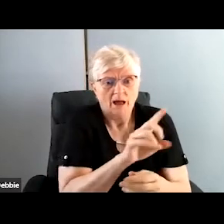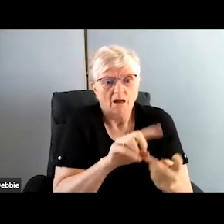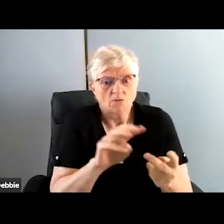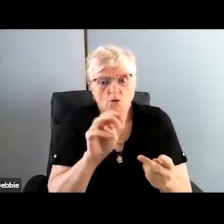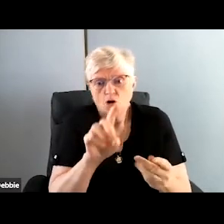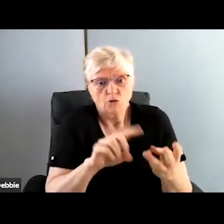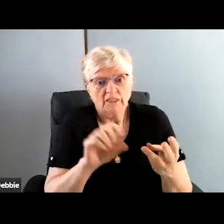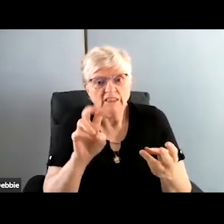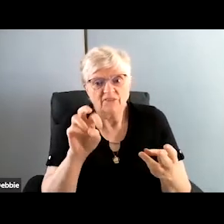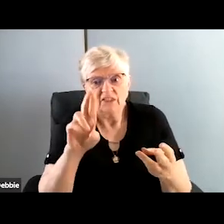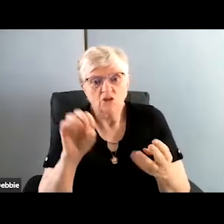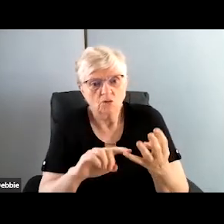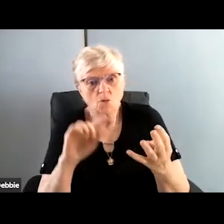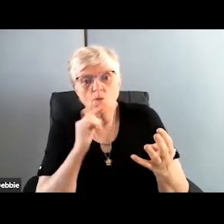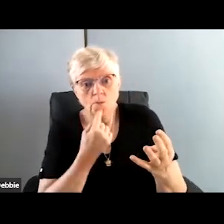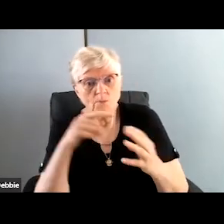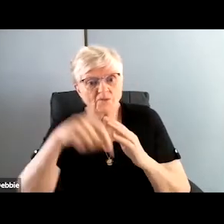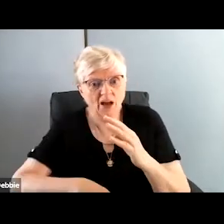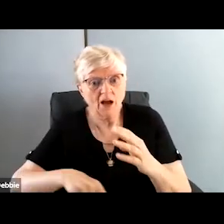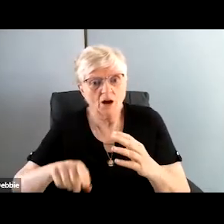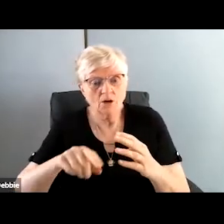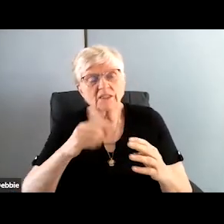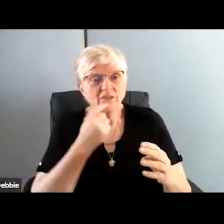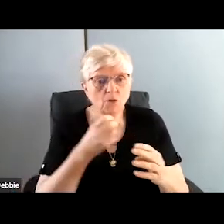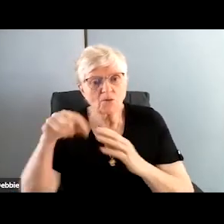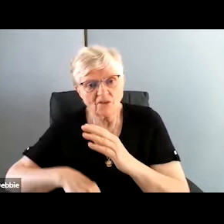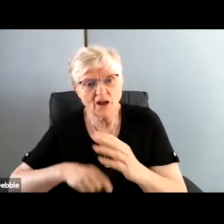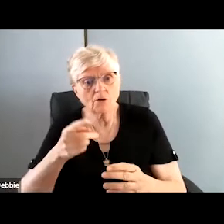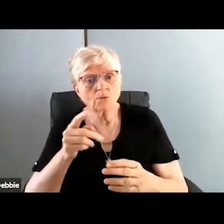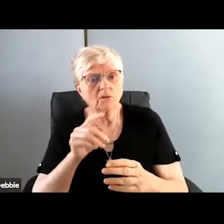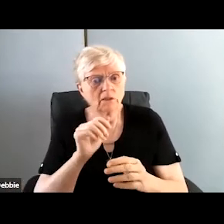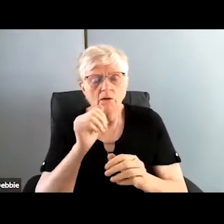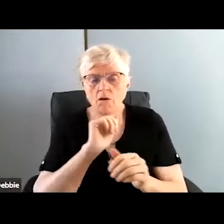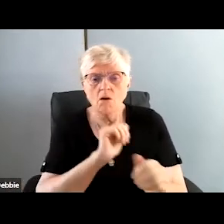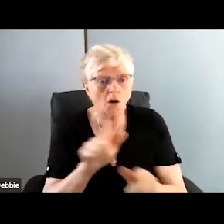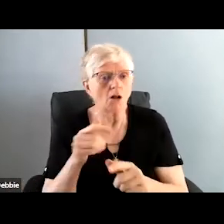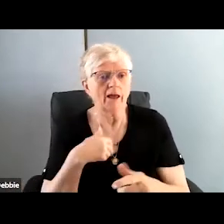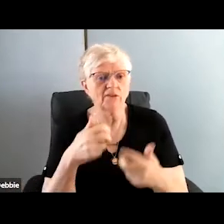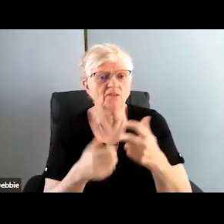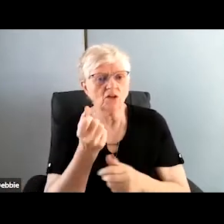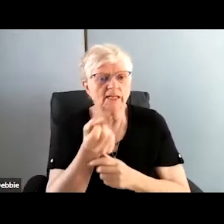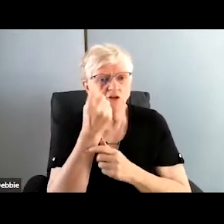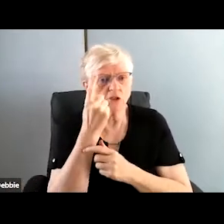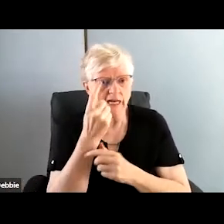WEARING FACE MASKS.